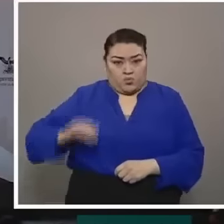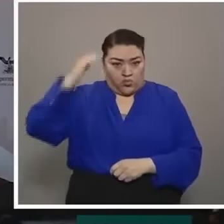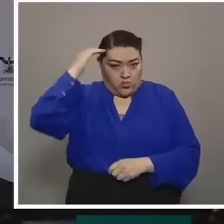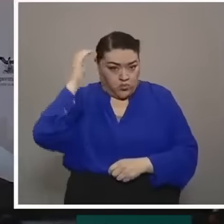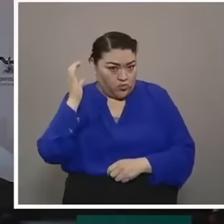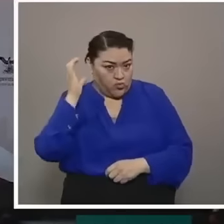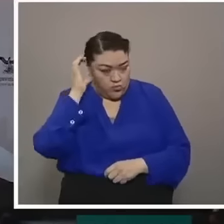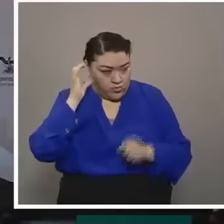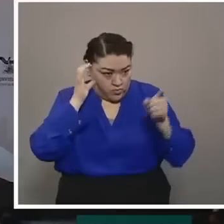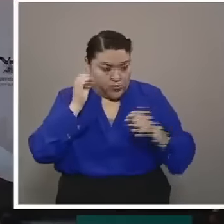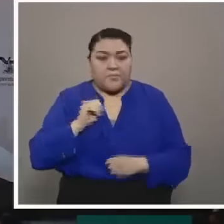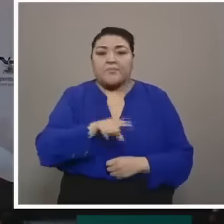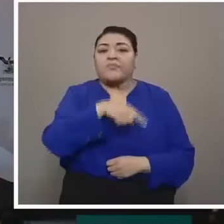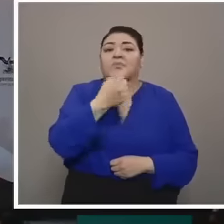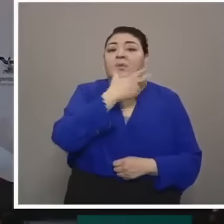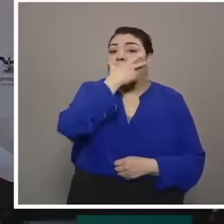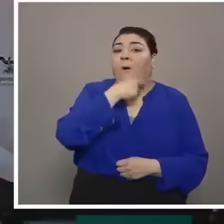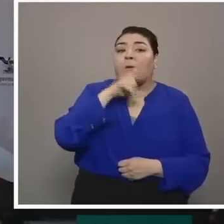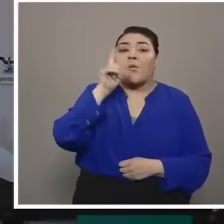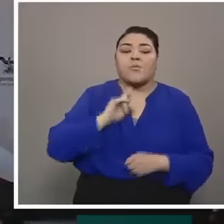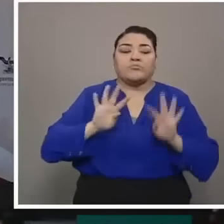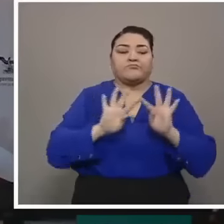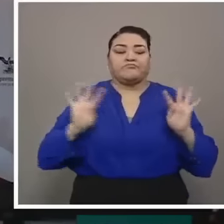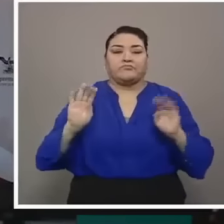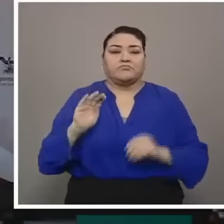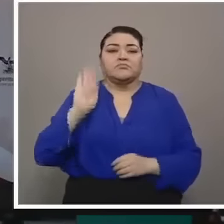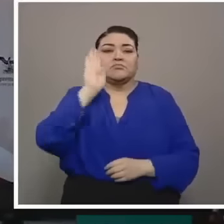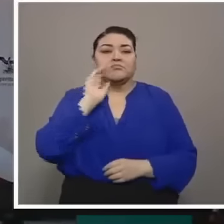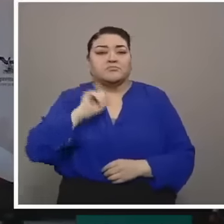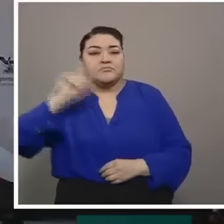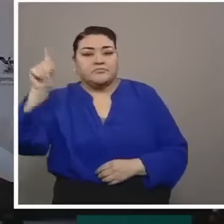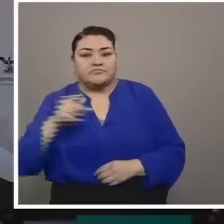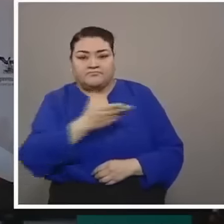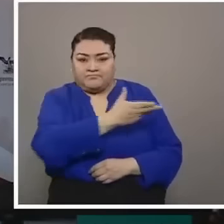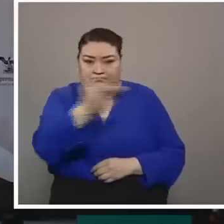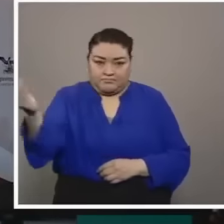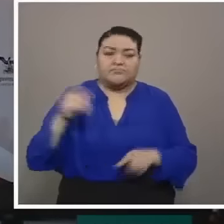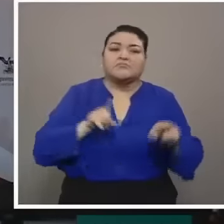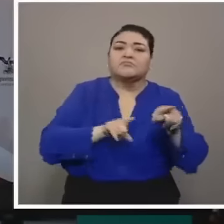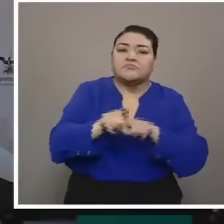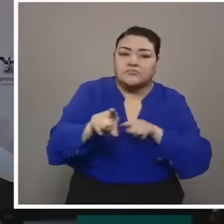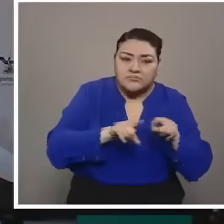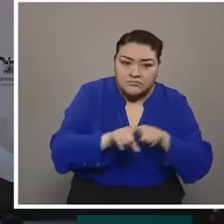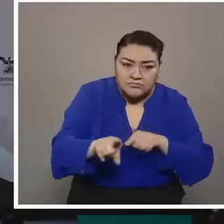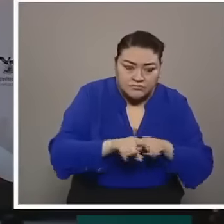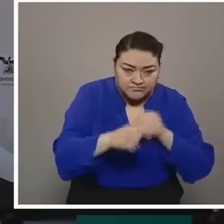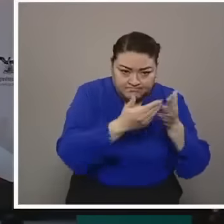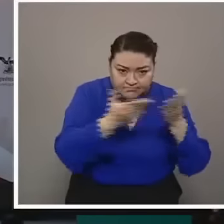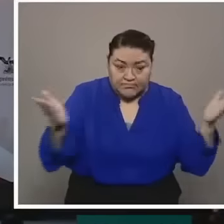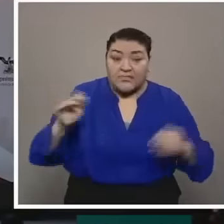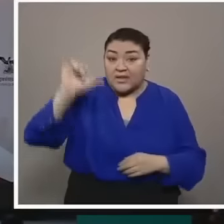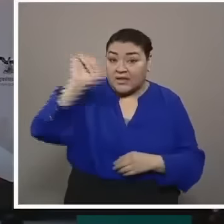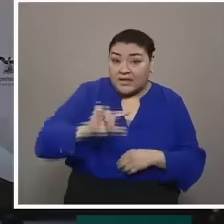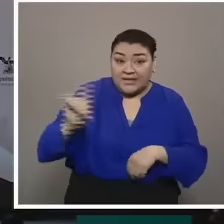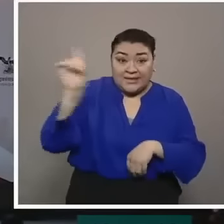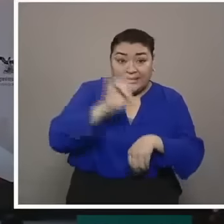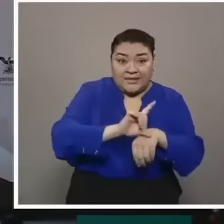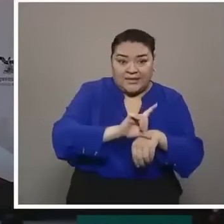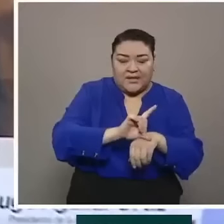ministras, ministros, hermanas y hermanos todos. Hoy es un día histórico. Por primera vez desde su